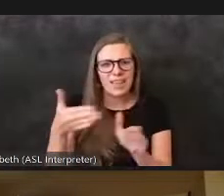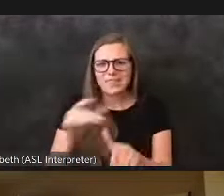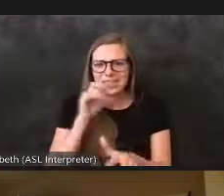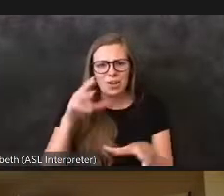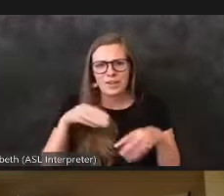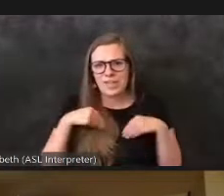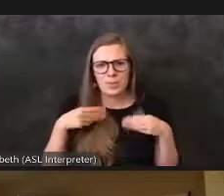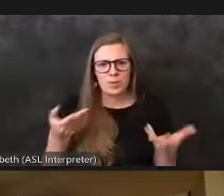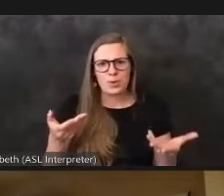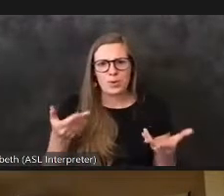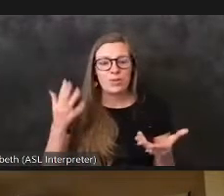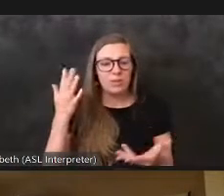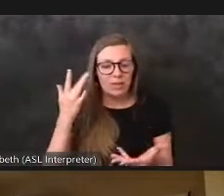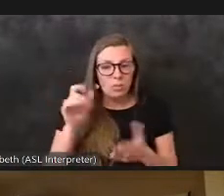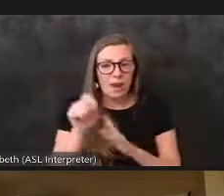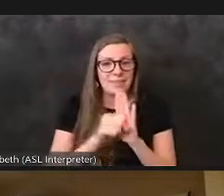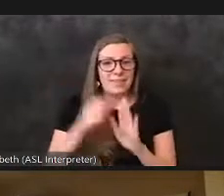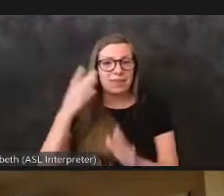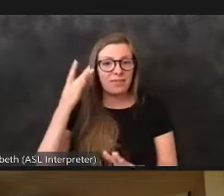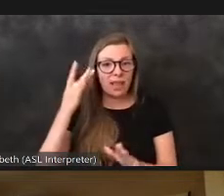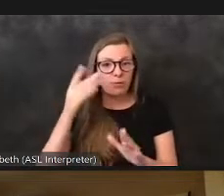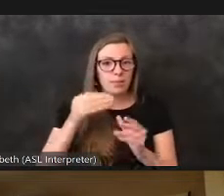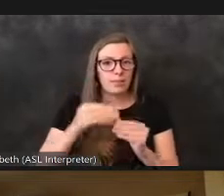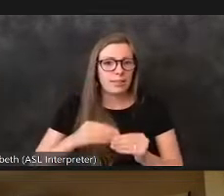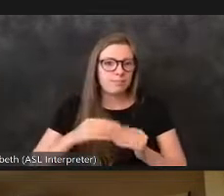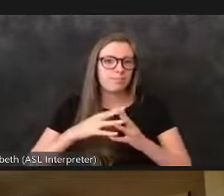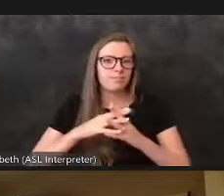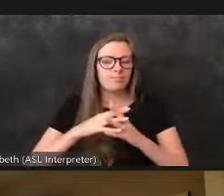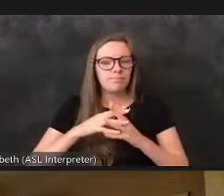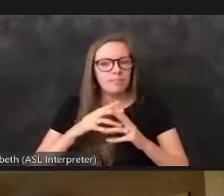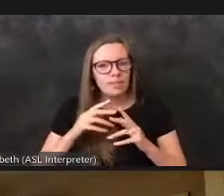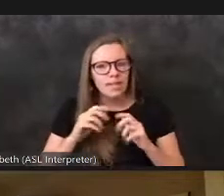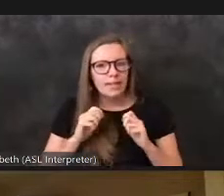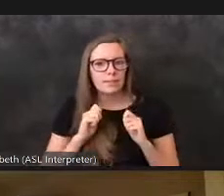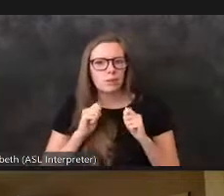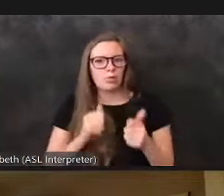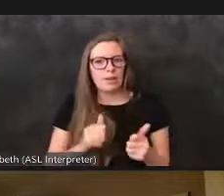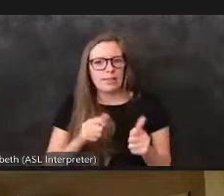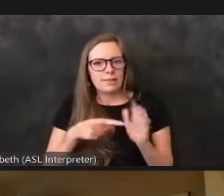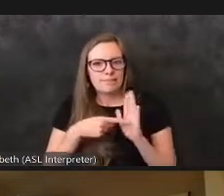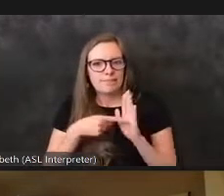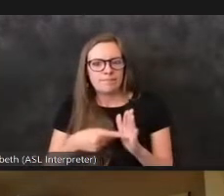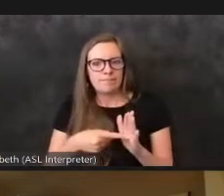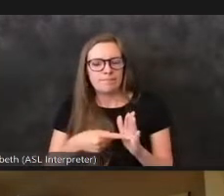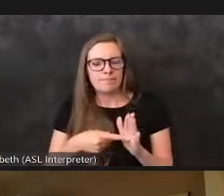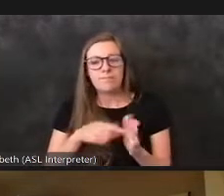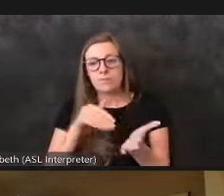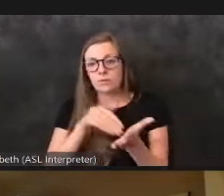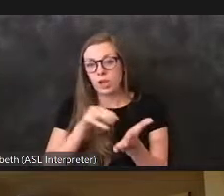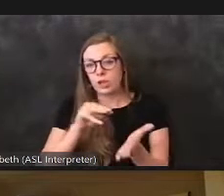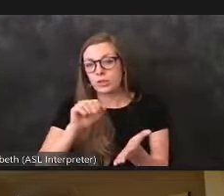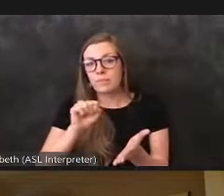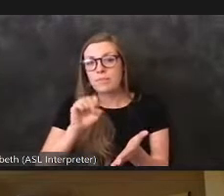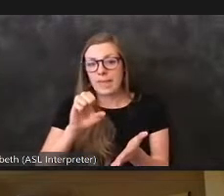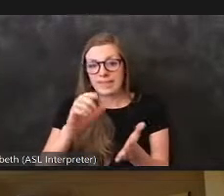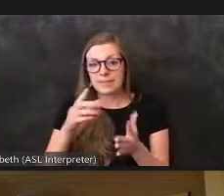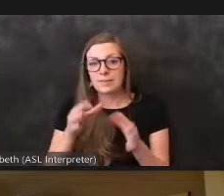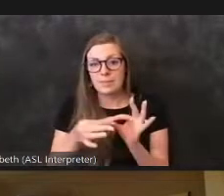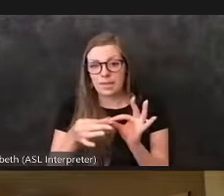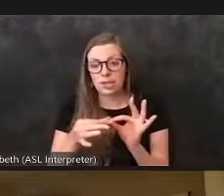Es inaceptable. Es expresó eso. El estado de California está lanzando una iniciativa agresiva o escuchamos a mencionar a la autora Moiss para